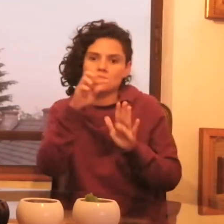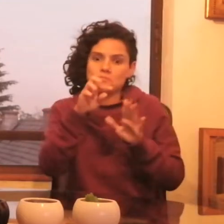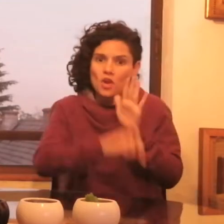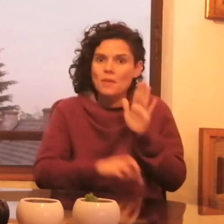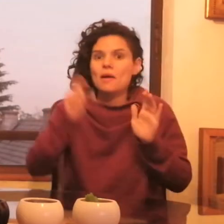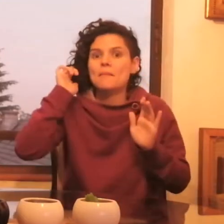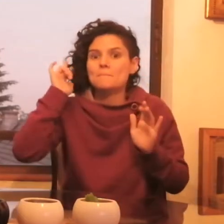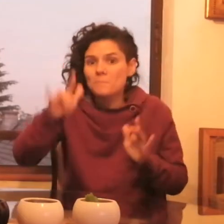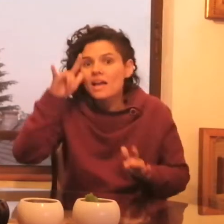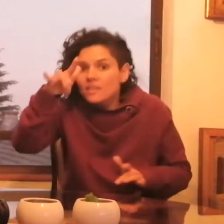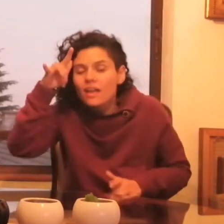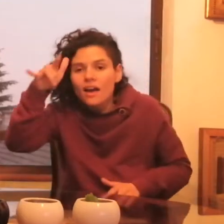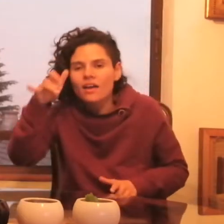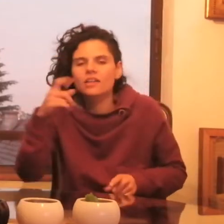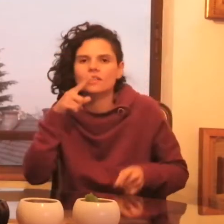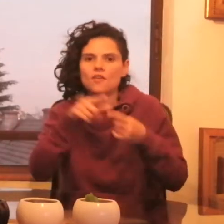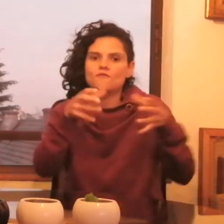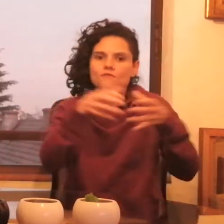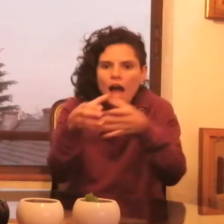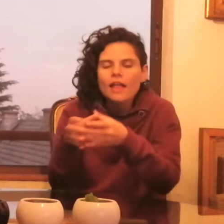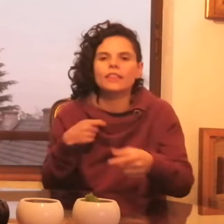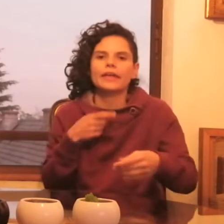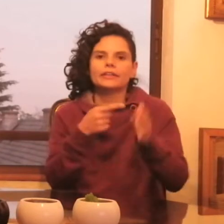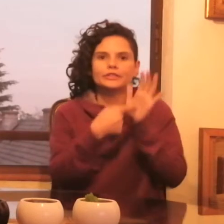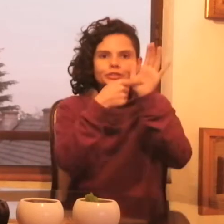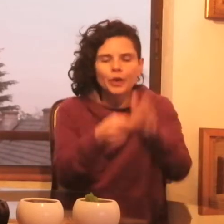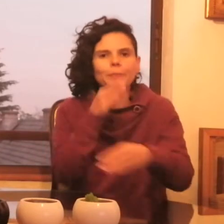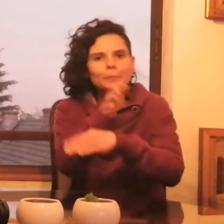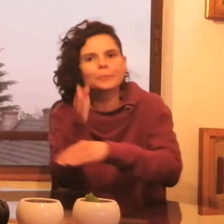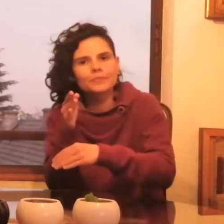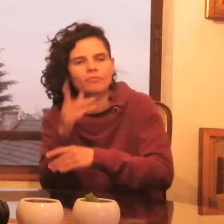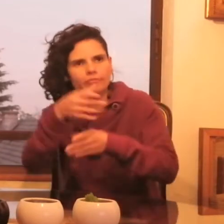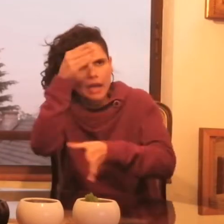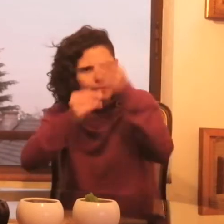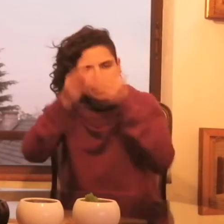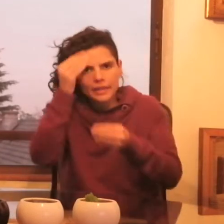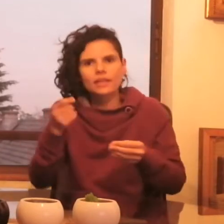bandas, conocer gente, ir a shows en vivo, para empezar a nutrirse de todo, osea todo ese